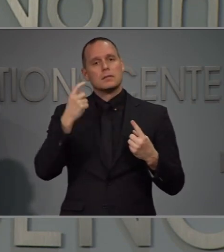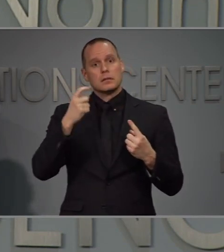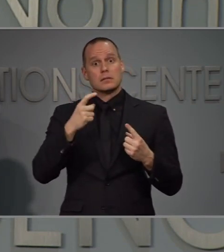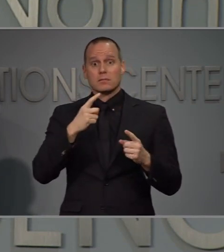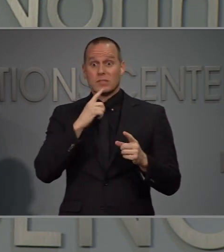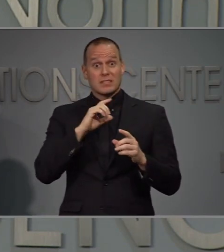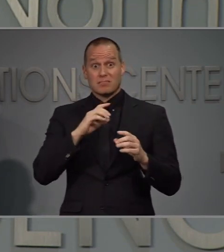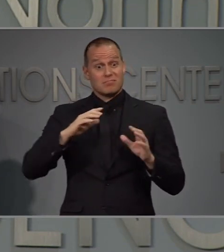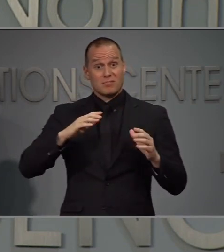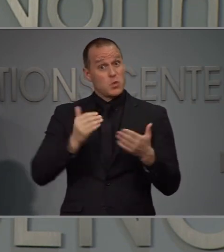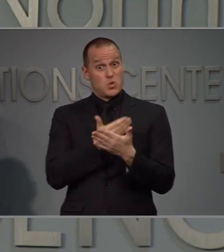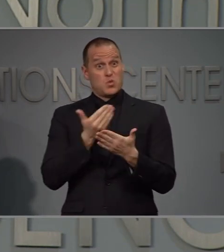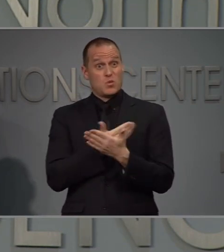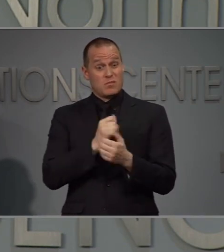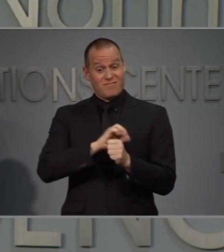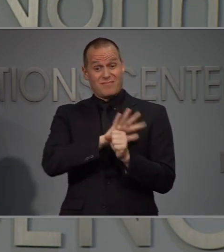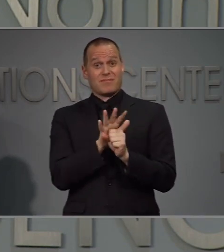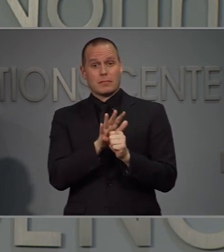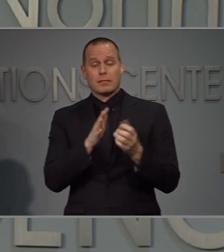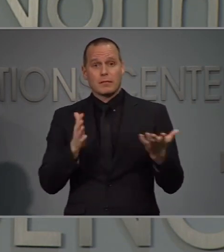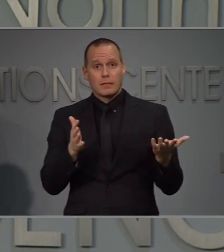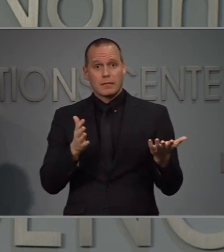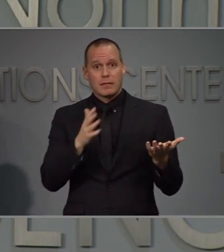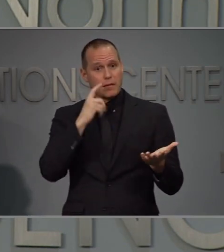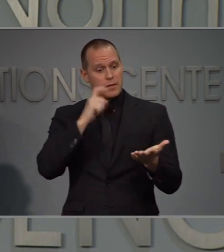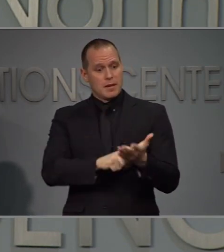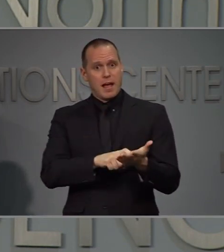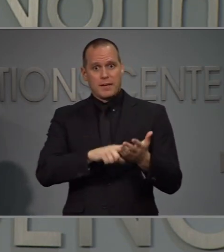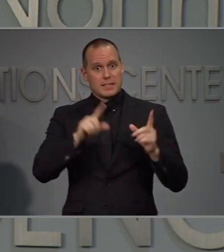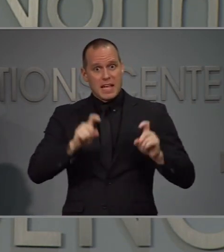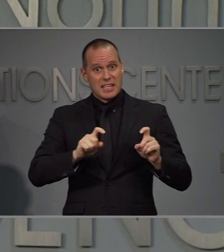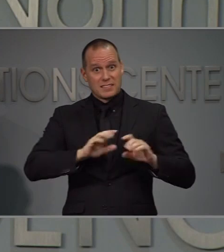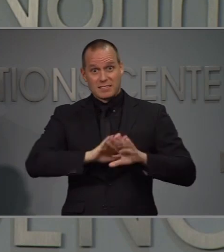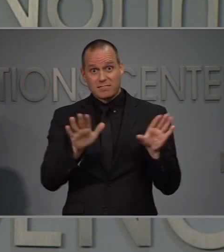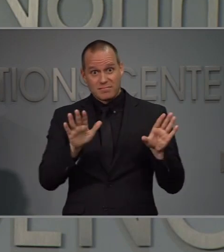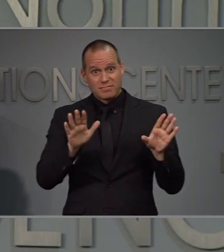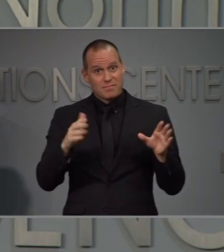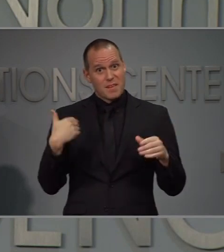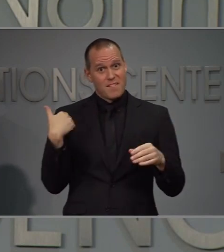estas pruebas es de que las pruebas tenía que ser quería